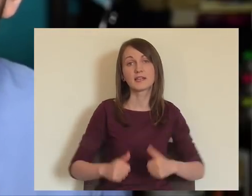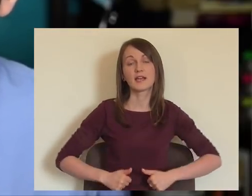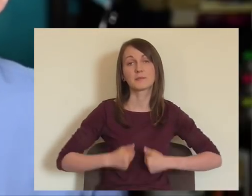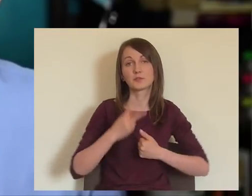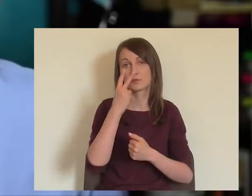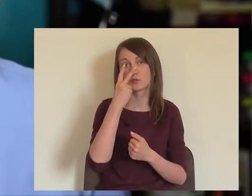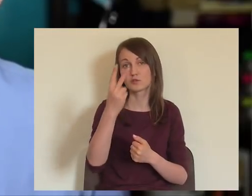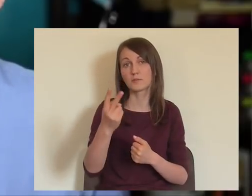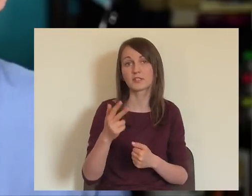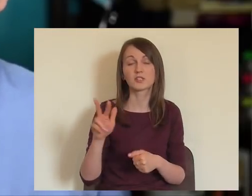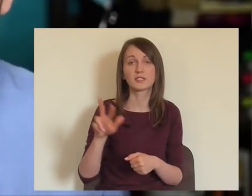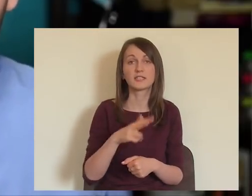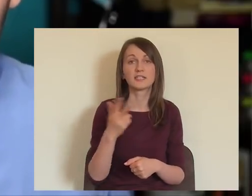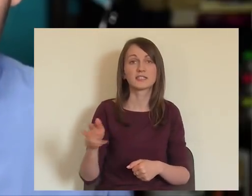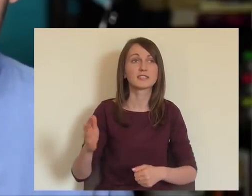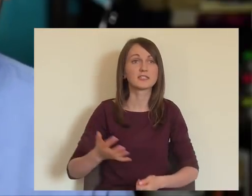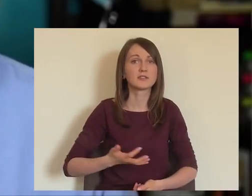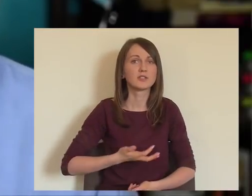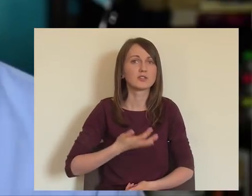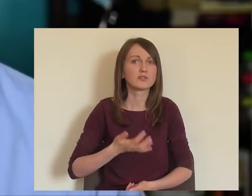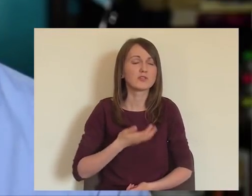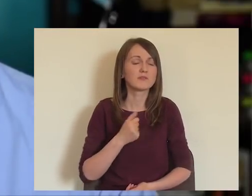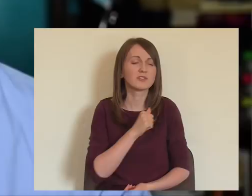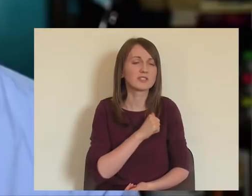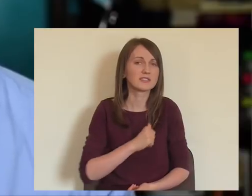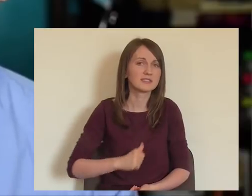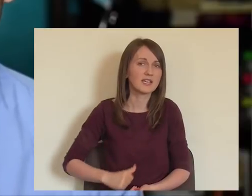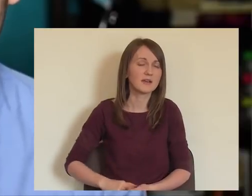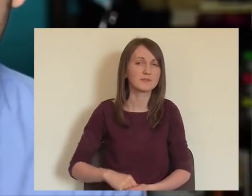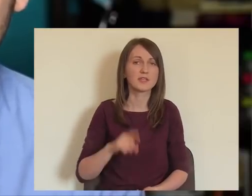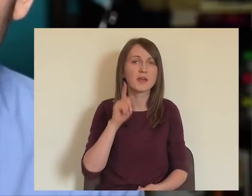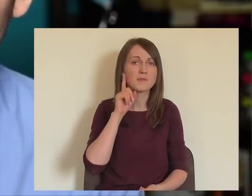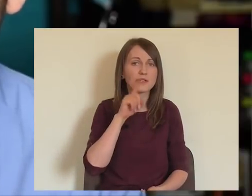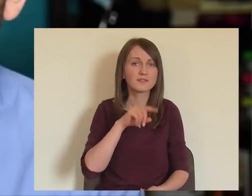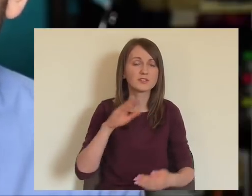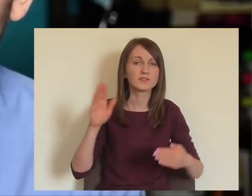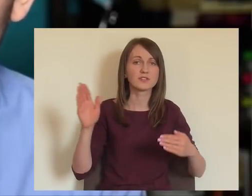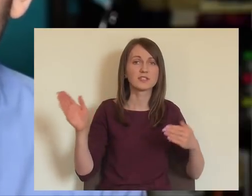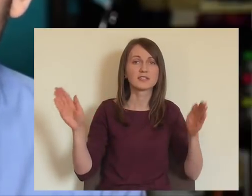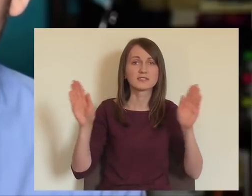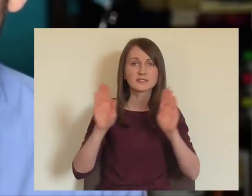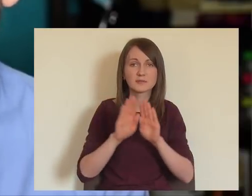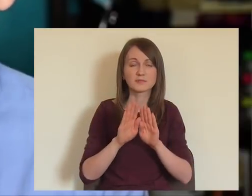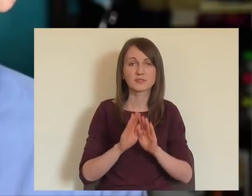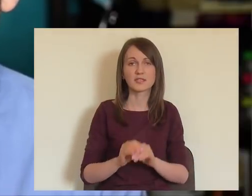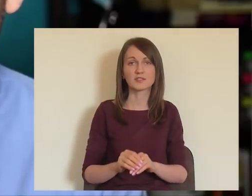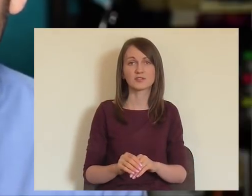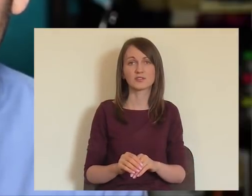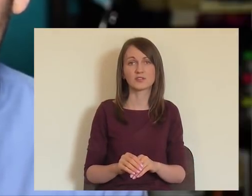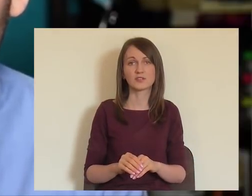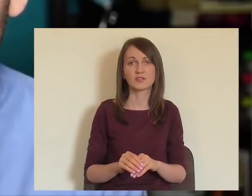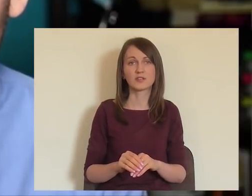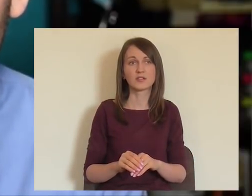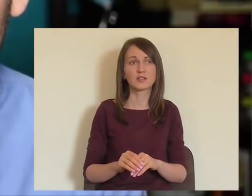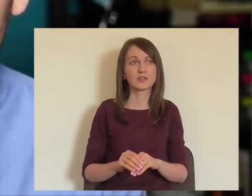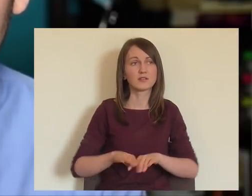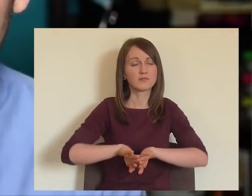Chciałbym, żebyśmy zobaczyli, kiedy tak się poczujemy, jacy naprawdę w środku jesteśmy pozamykani, przelęknieni,